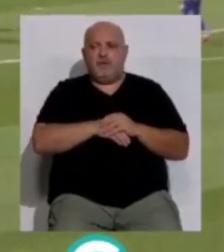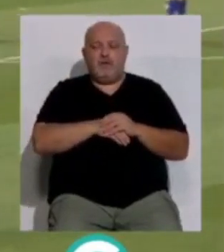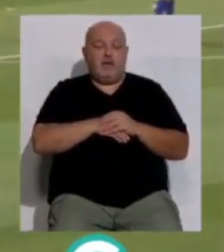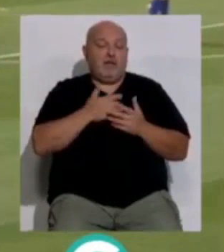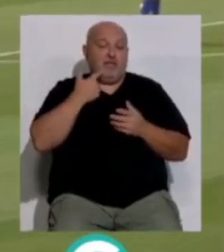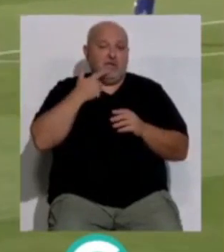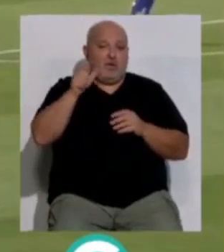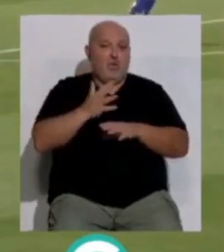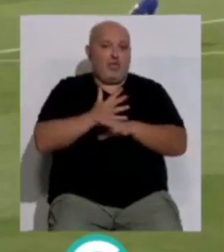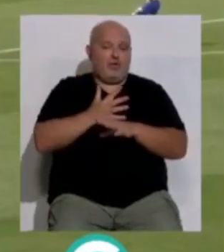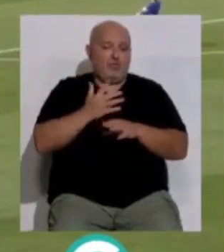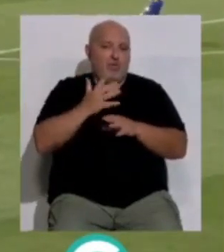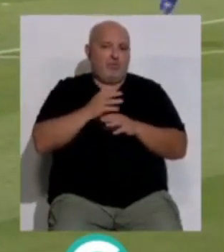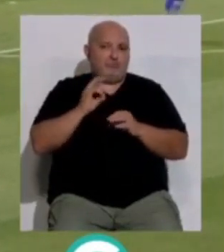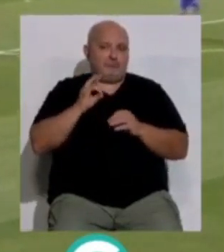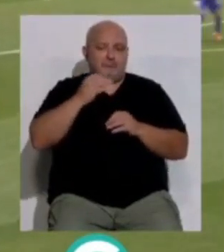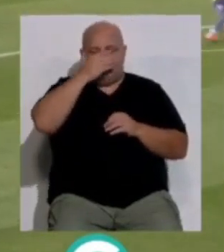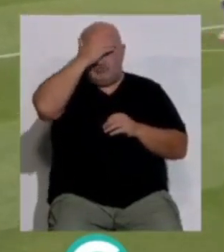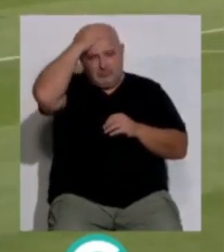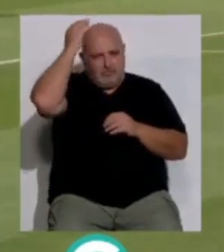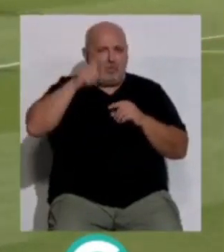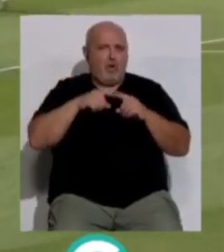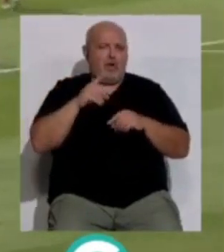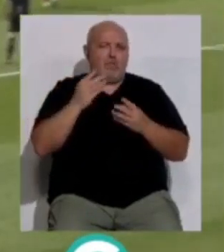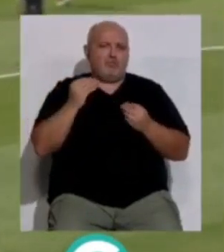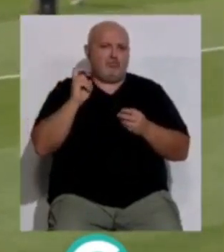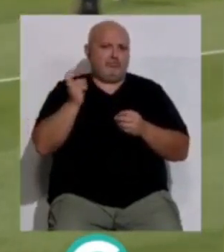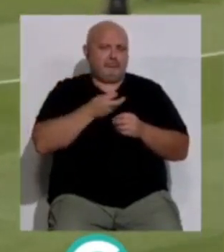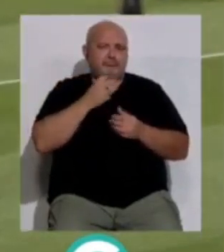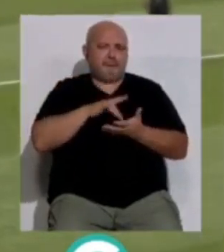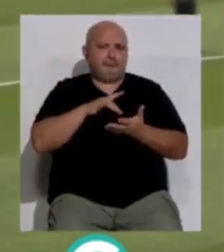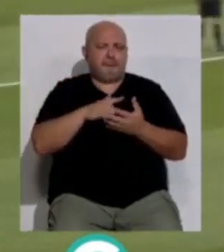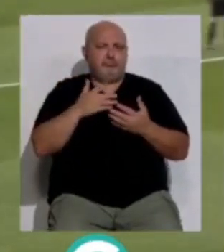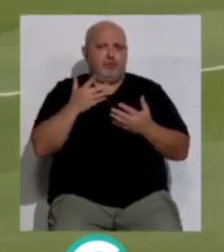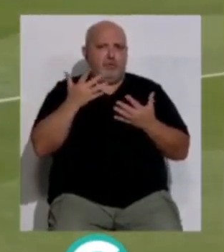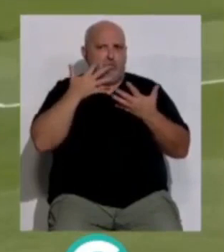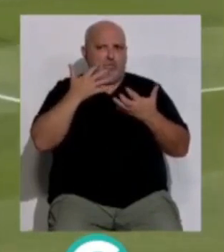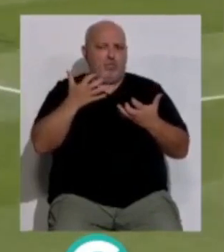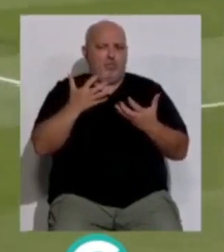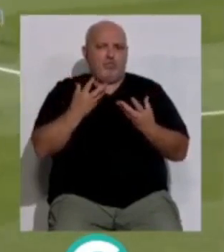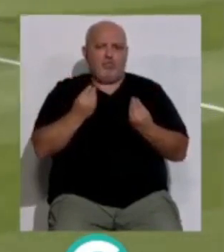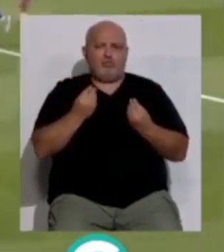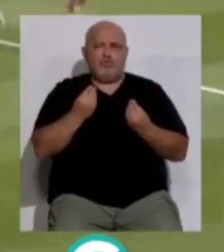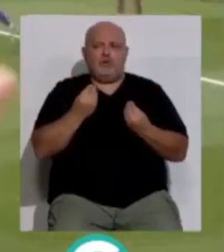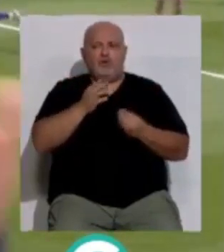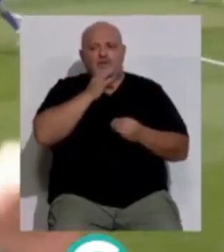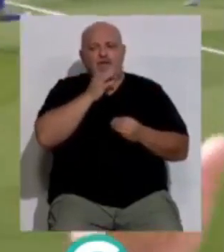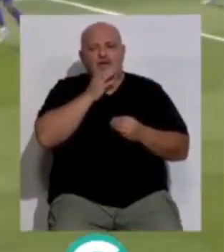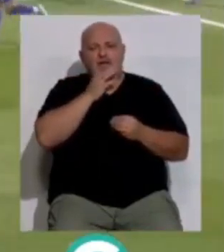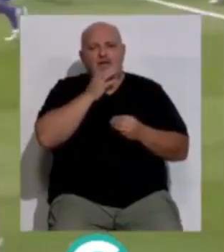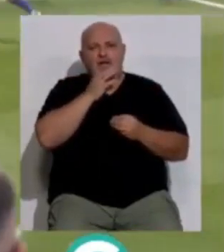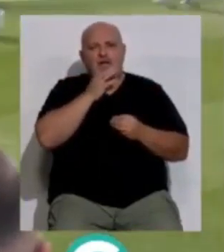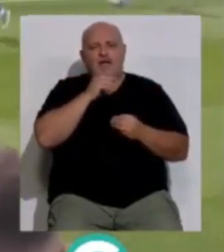ya te digo es un jugador que ha evolucionado mucho ha evolucionado mucho pero que aún tiene aspectos